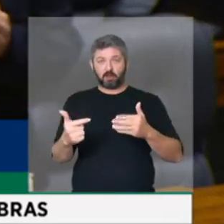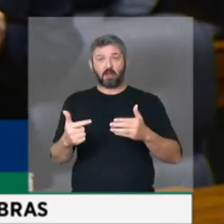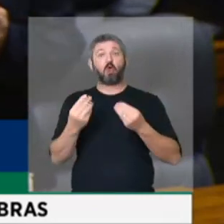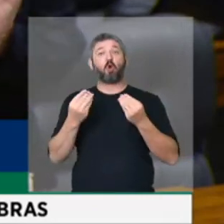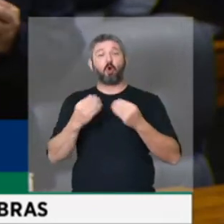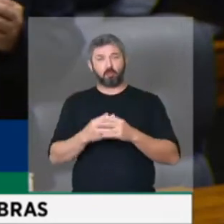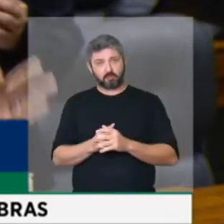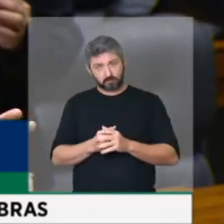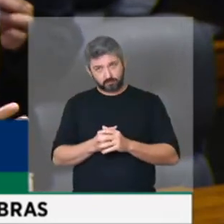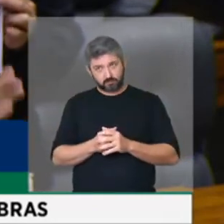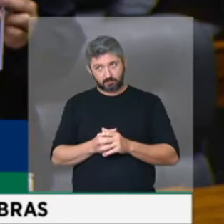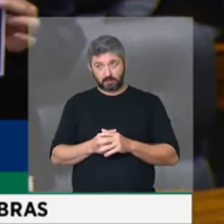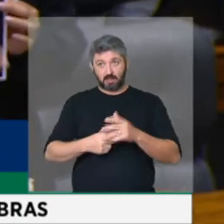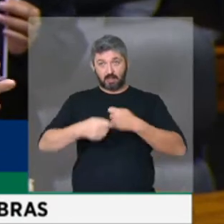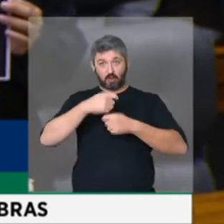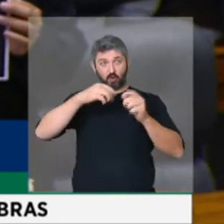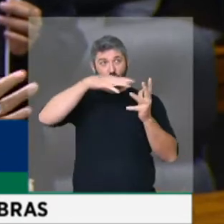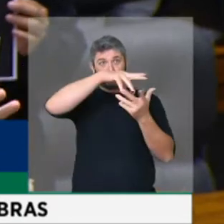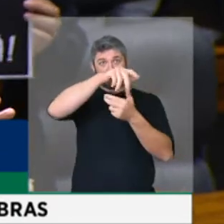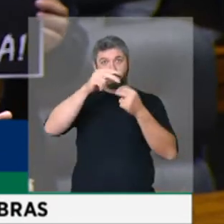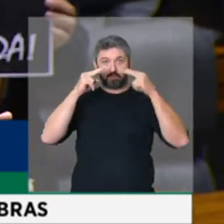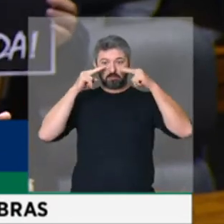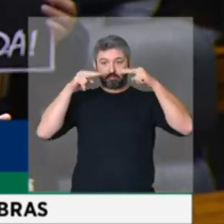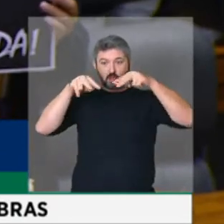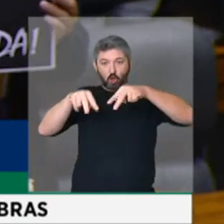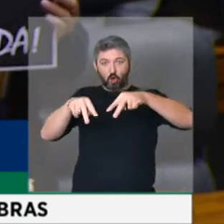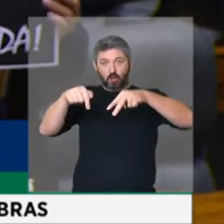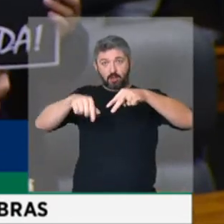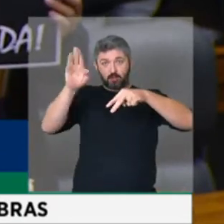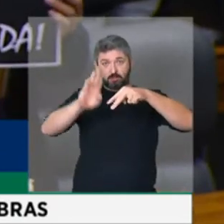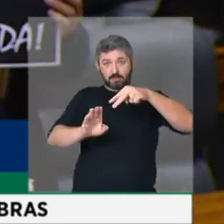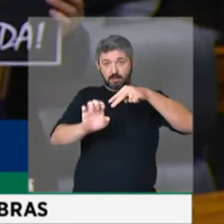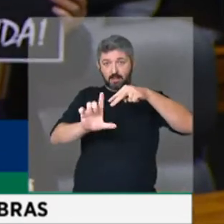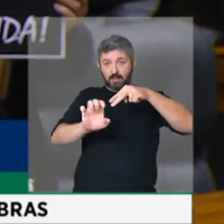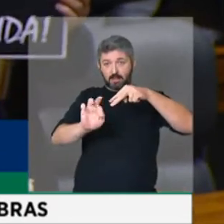SEM ENERGIA. ALIÁS ESSAS ECONOMIAS MUNDIAIS ESTÃO DE OLHO NA PETROBRAS. A PRIVATIZAÇÃO DA ELETROBRAS